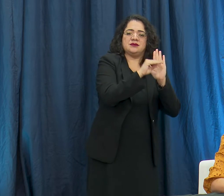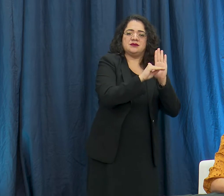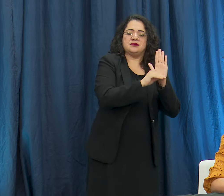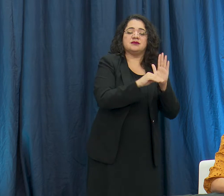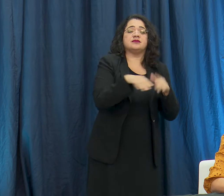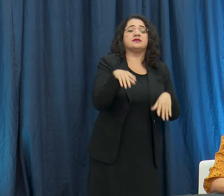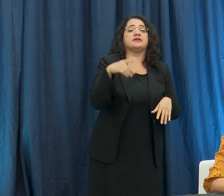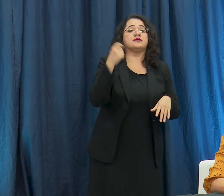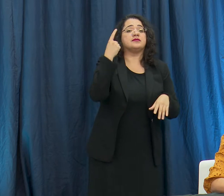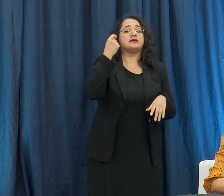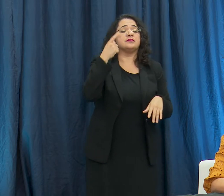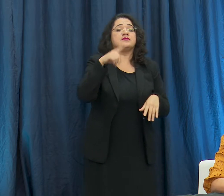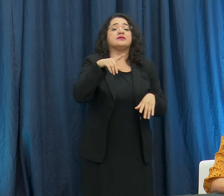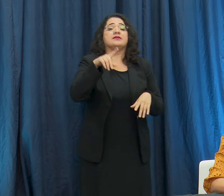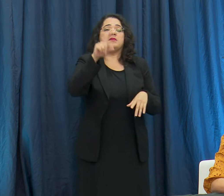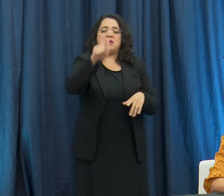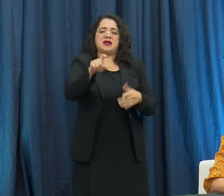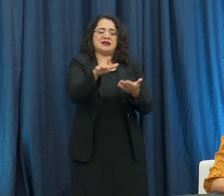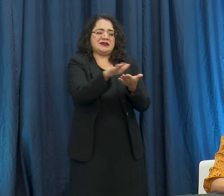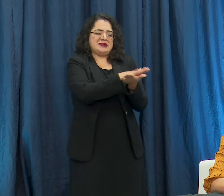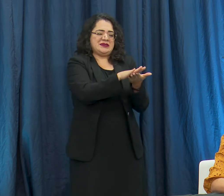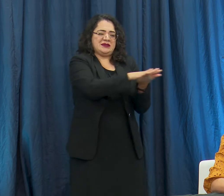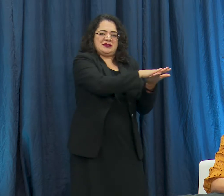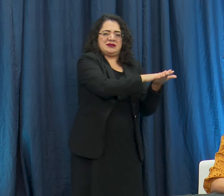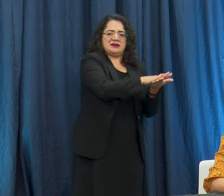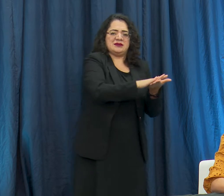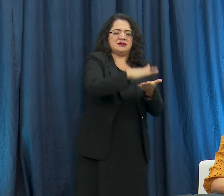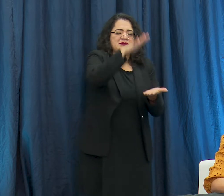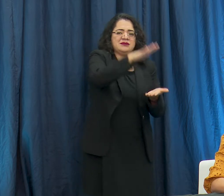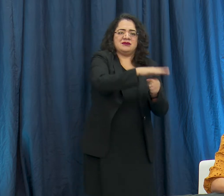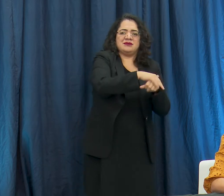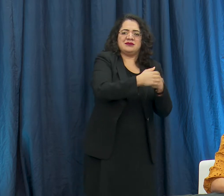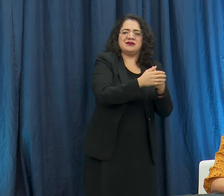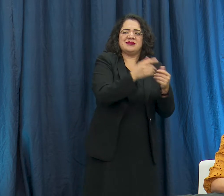adecuado Delhomme PS a-- ID stanza me ento fisico la siguiente CM presses